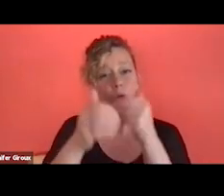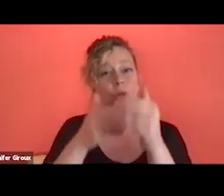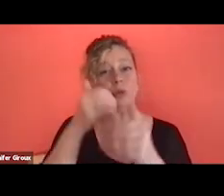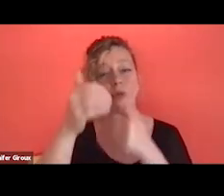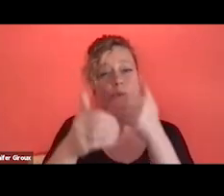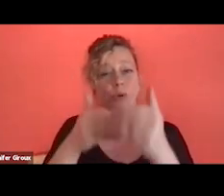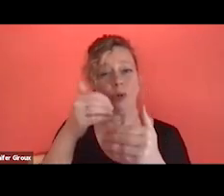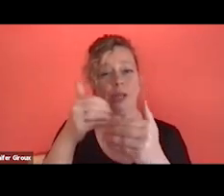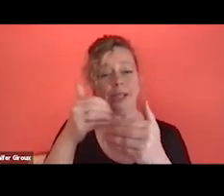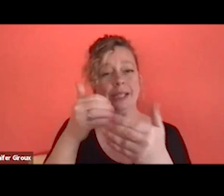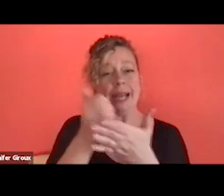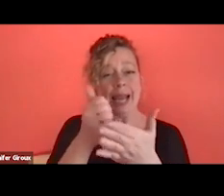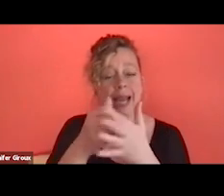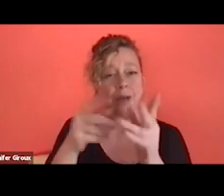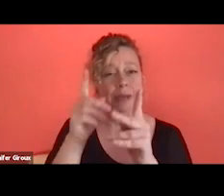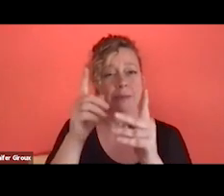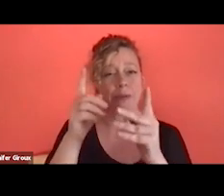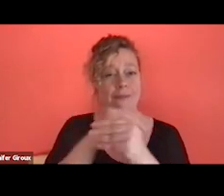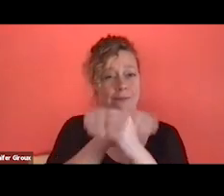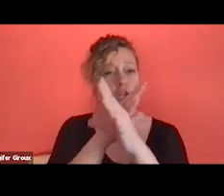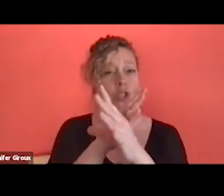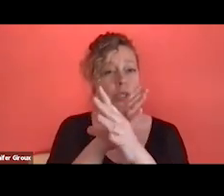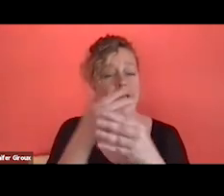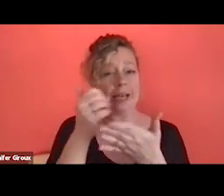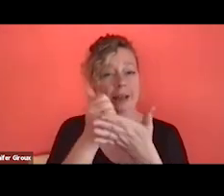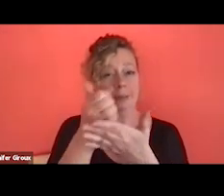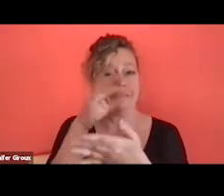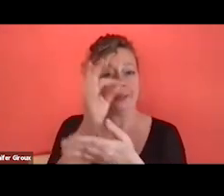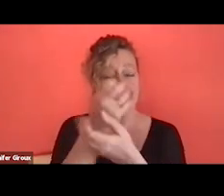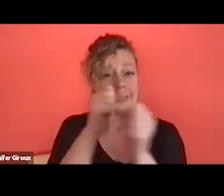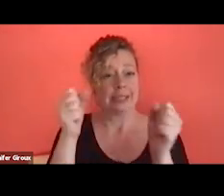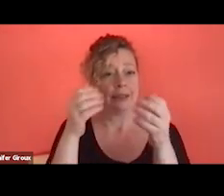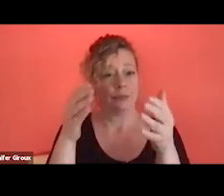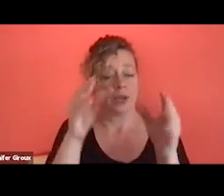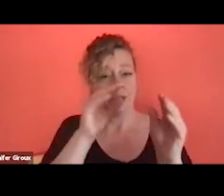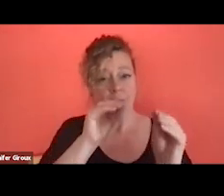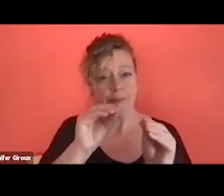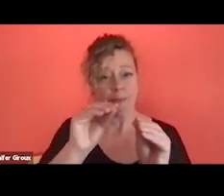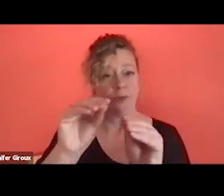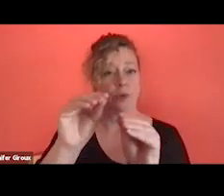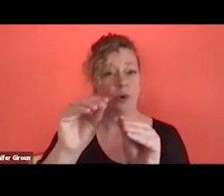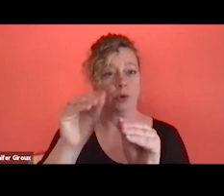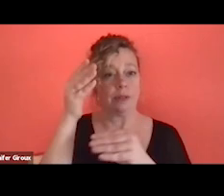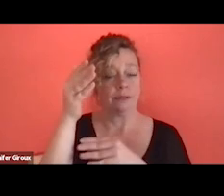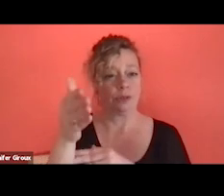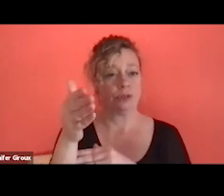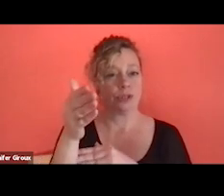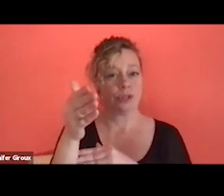y ayudar a las personas a espaciarse y encontrar una manera segura de avanzar. Llegó el equipo, y aquí están algunas de las tiendas de campaña clasificadas inicialmente.